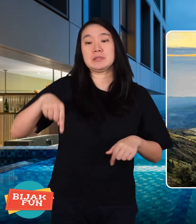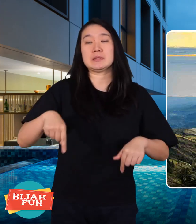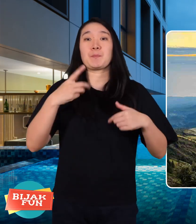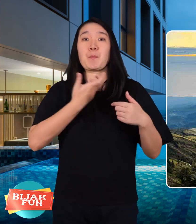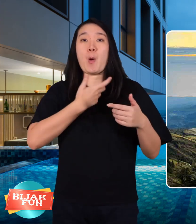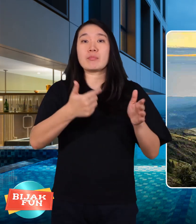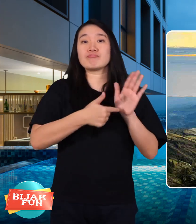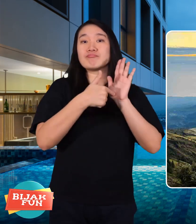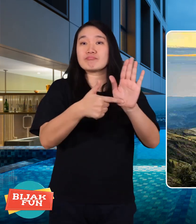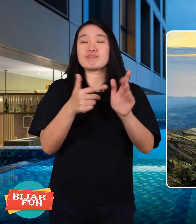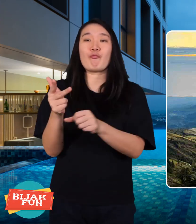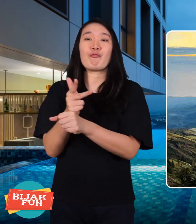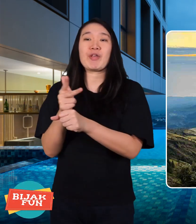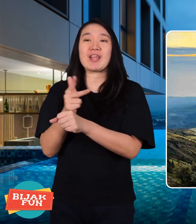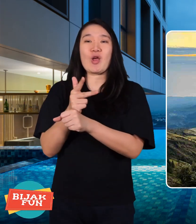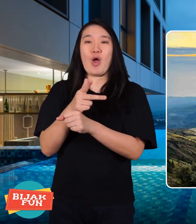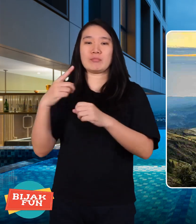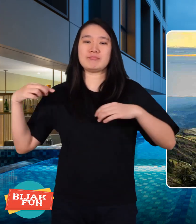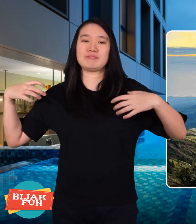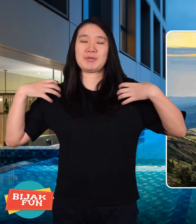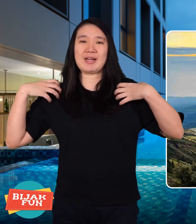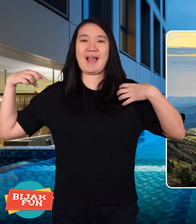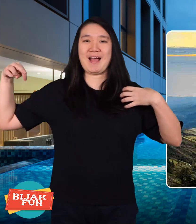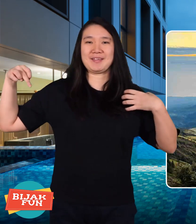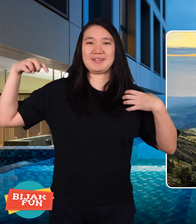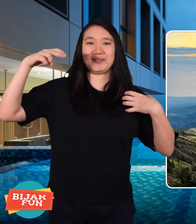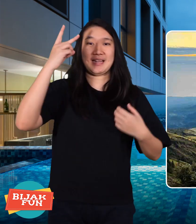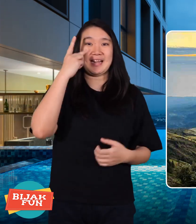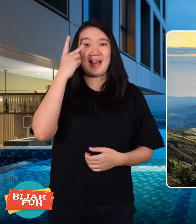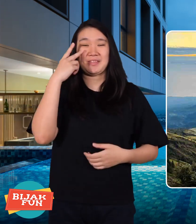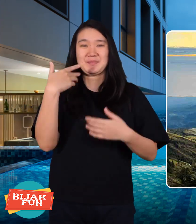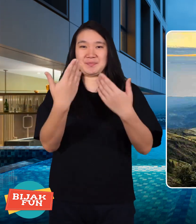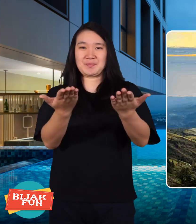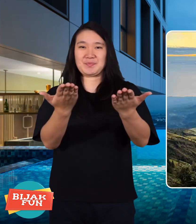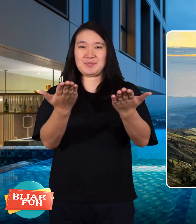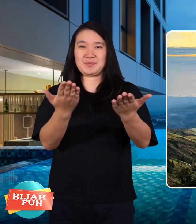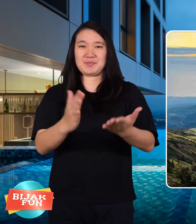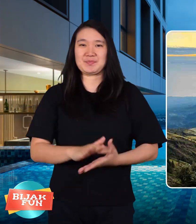Ini mau menunjukkan video Hanun naik mendaki gunung, simak yuk videonya.